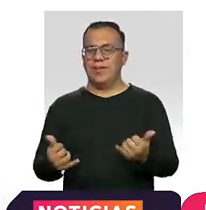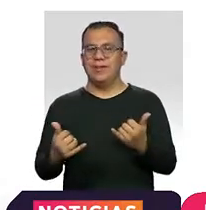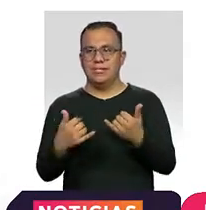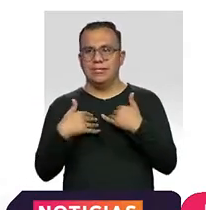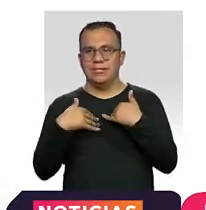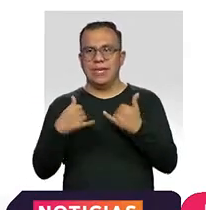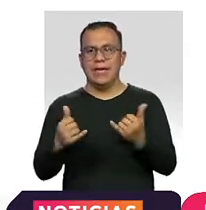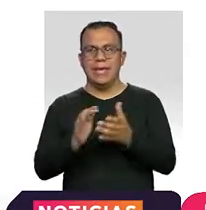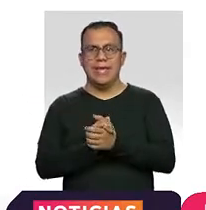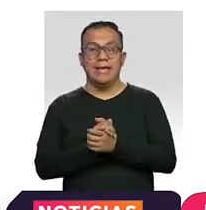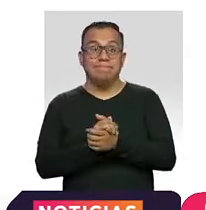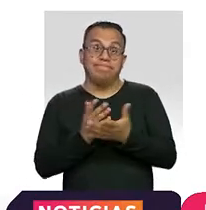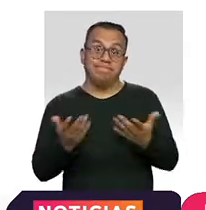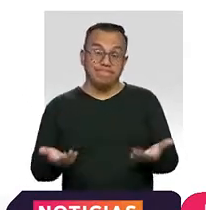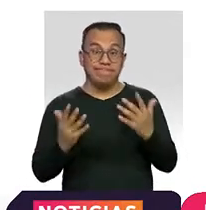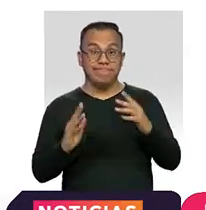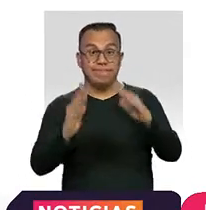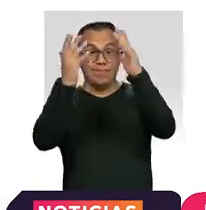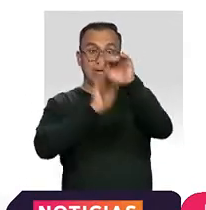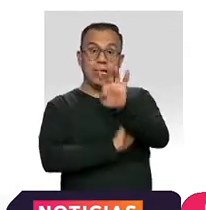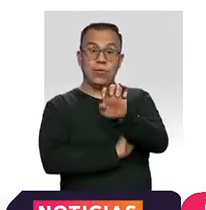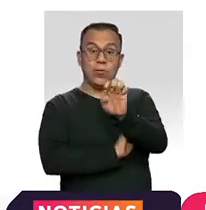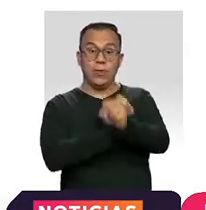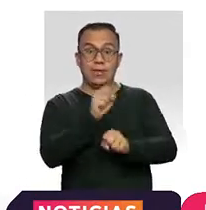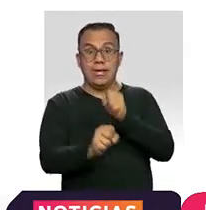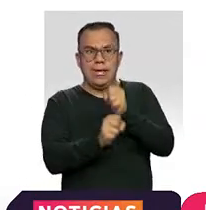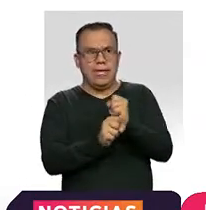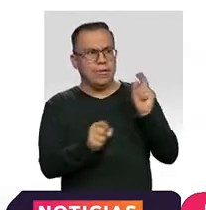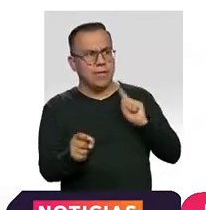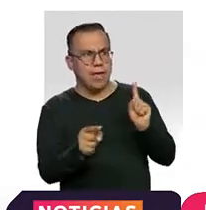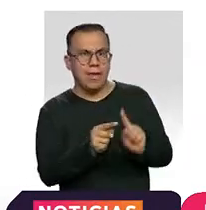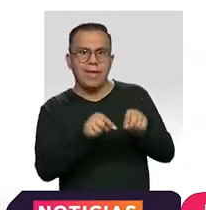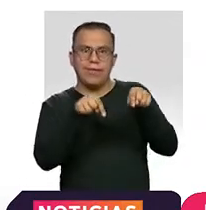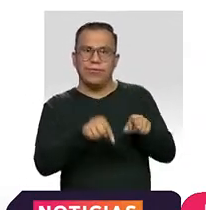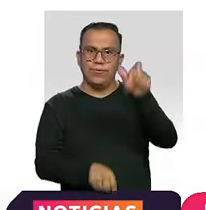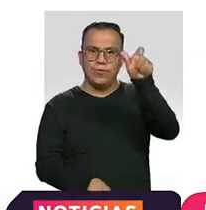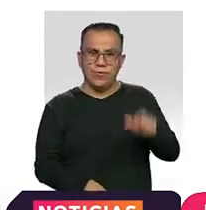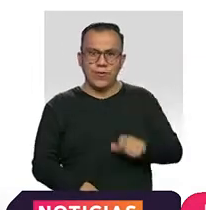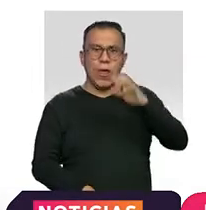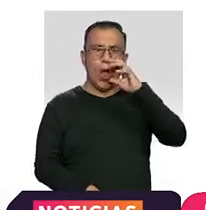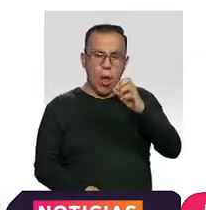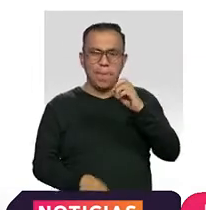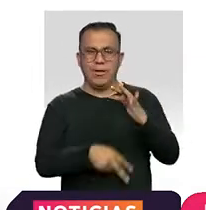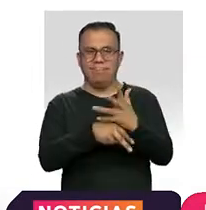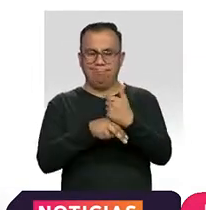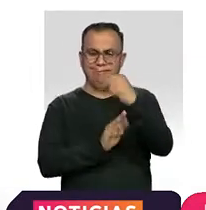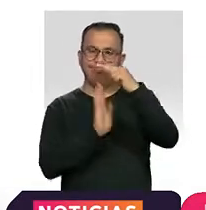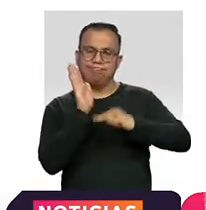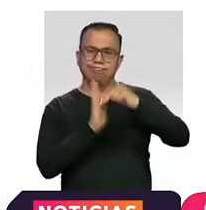MUCHA GRACIAS POR ESTA INVITACIóN, TODOS Y A TODOS LOS